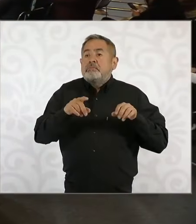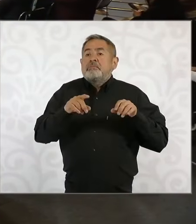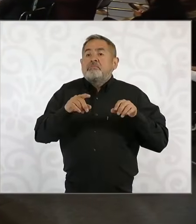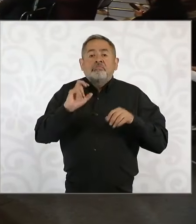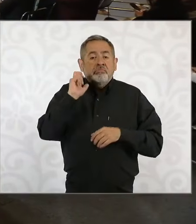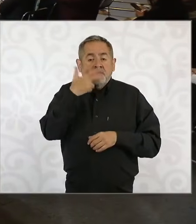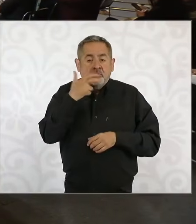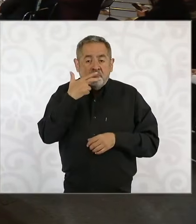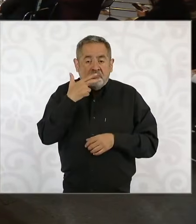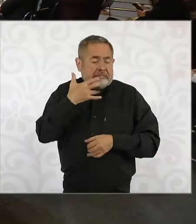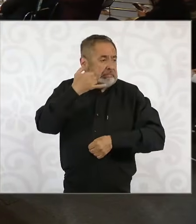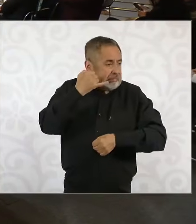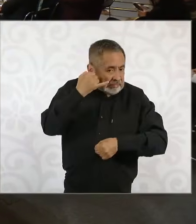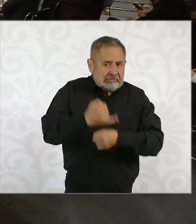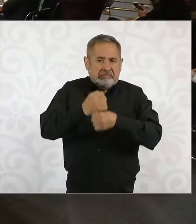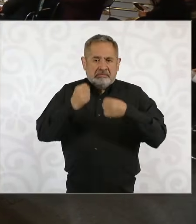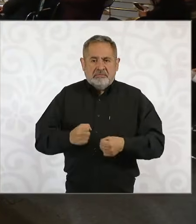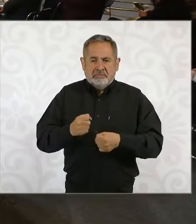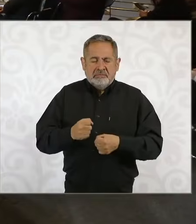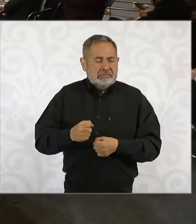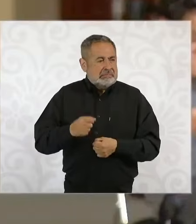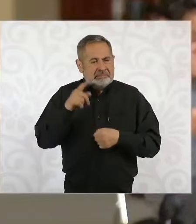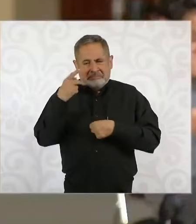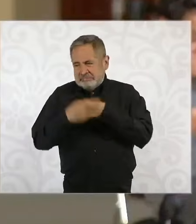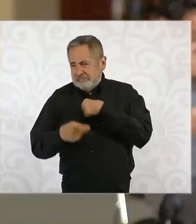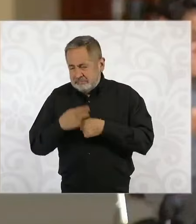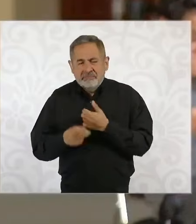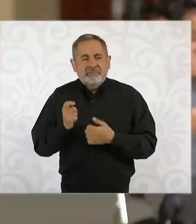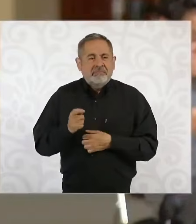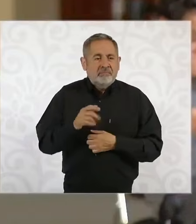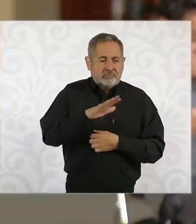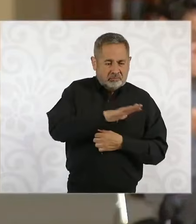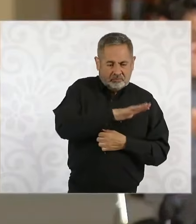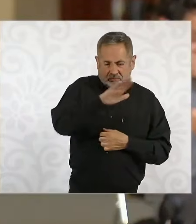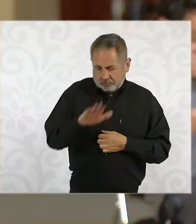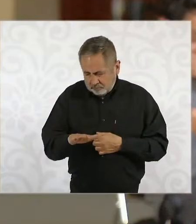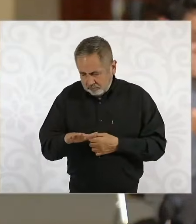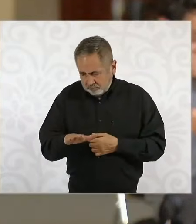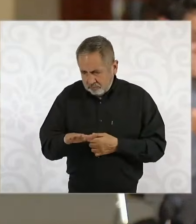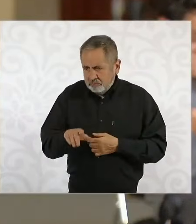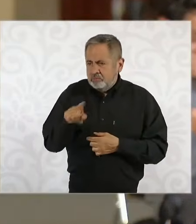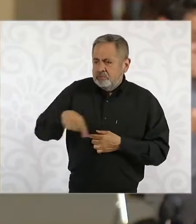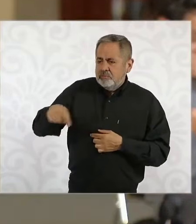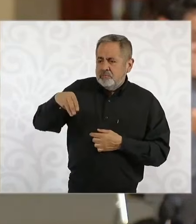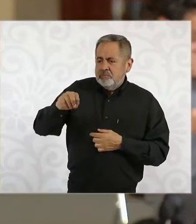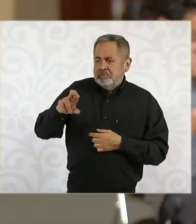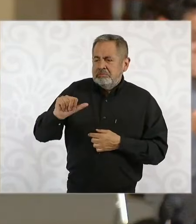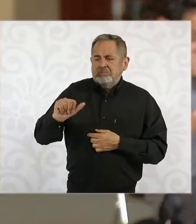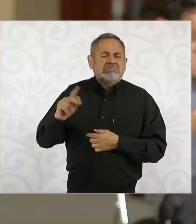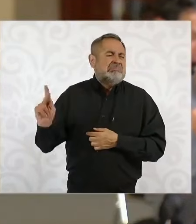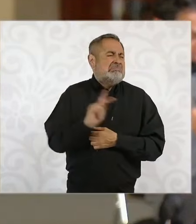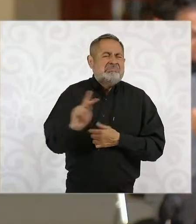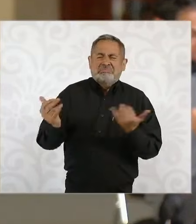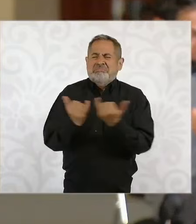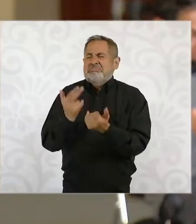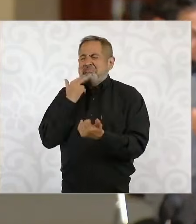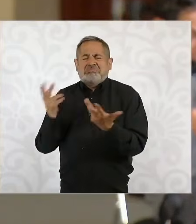con la leyenda muerte y morena es lo mismo. El río revuelto está secretaria este y bueno,